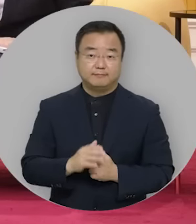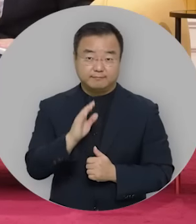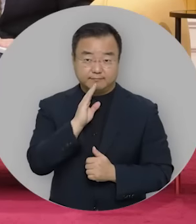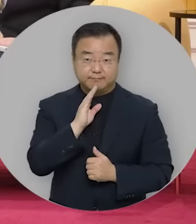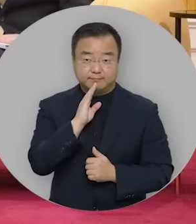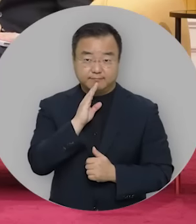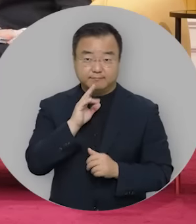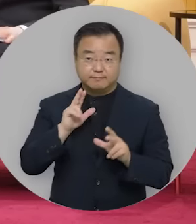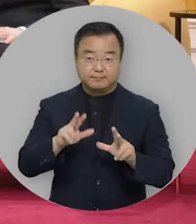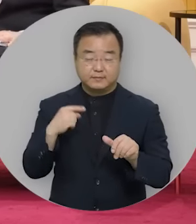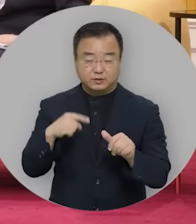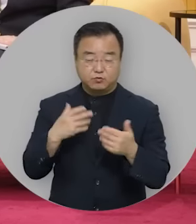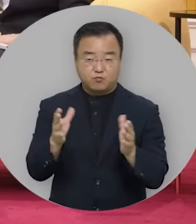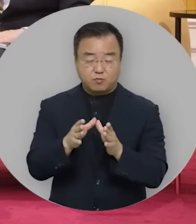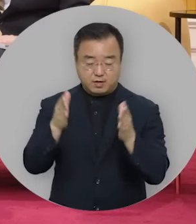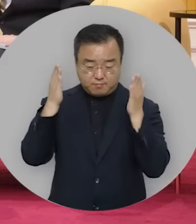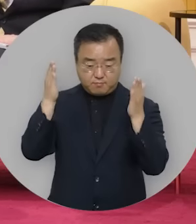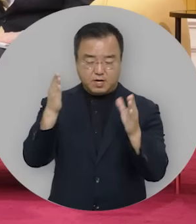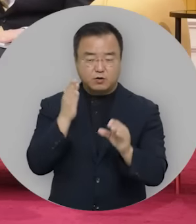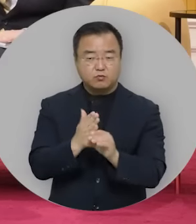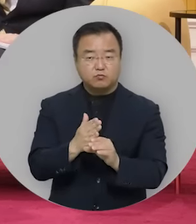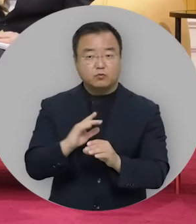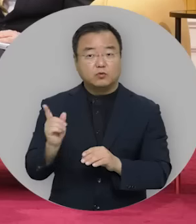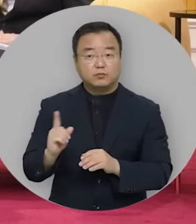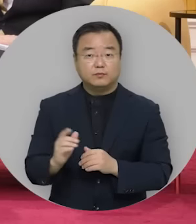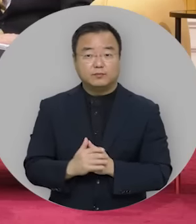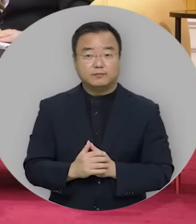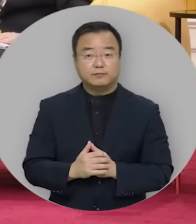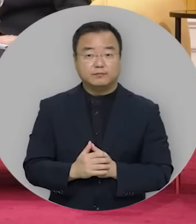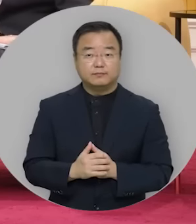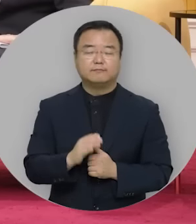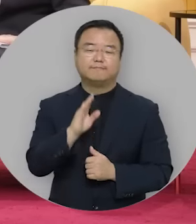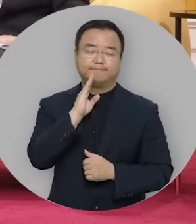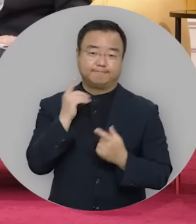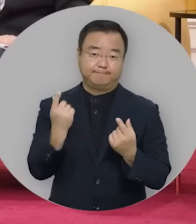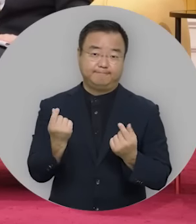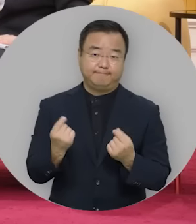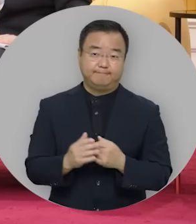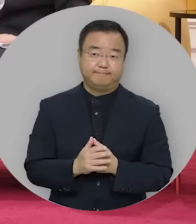지금 그쪽 방향으로 잘 잡고 있는 것 같은데 과장님, 어떻습니까? 네, 맞습니다.